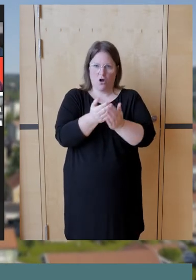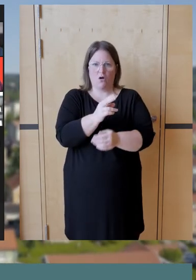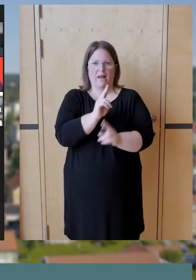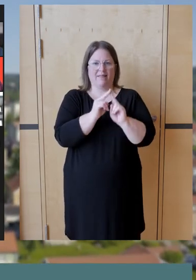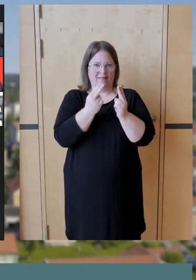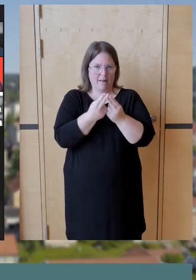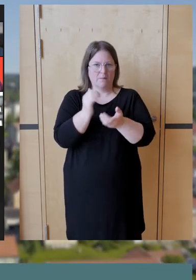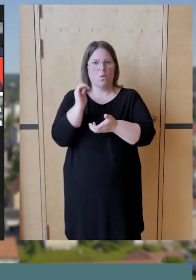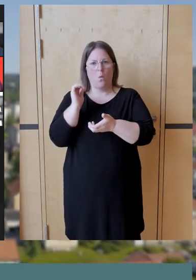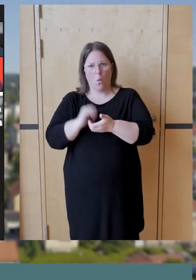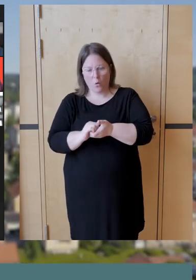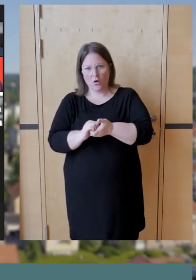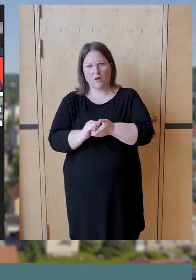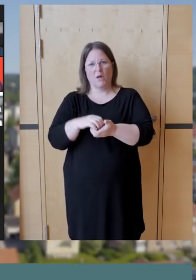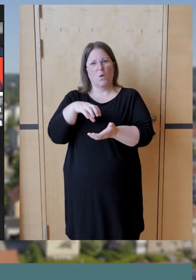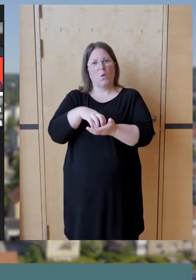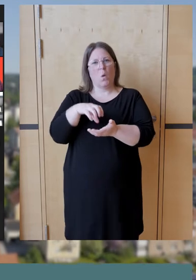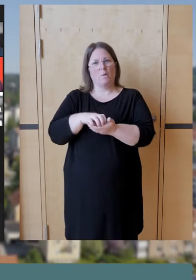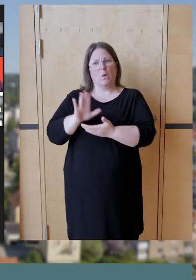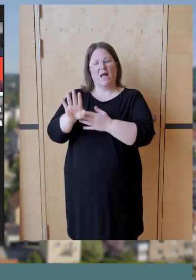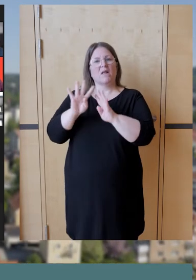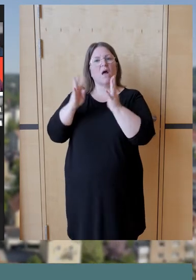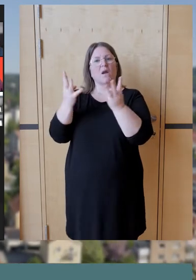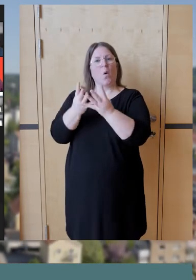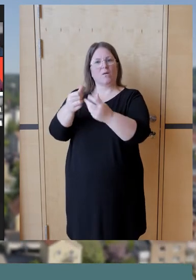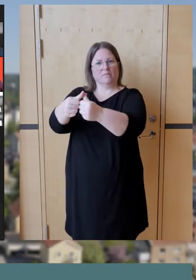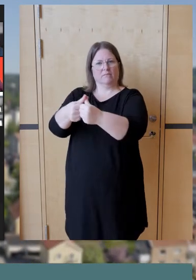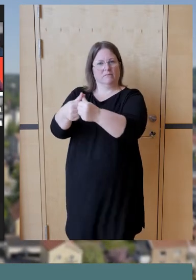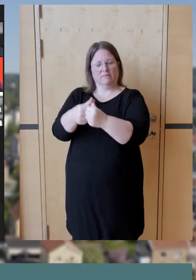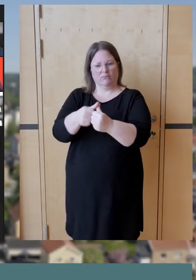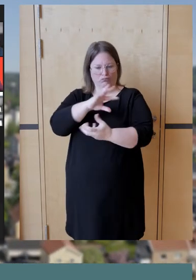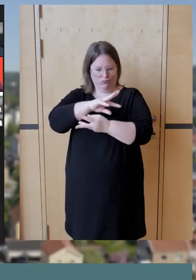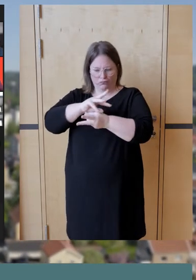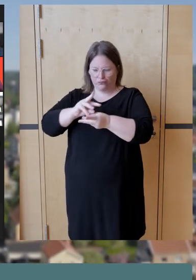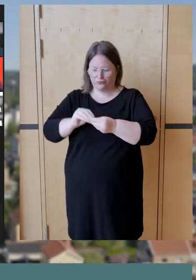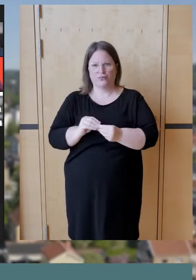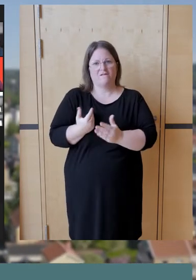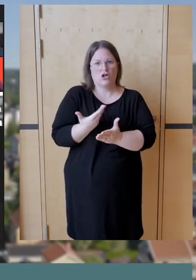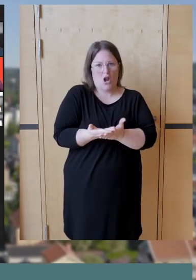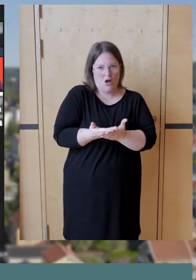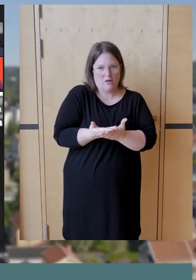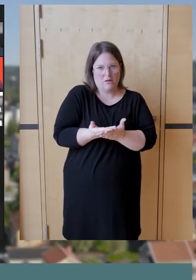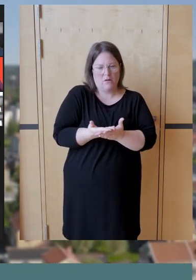Kommunens rådgivande organ har du Tagit fram det här förslaget Vad gäller Hur Socialnämnden